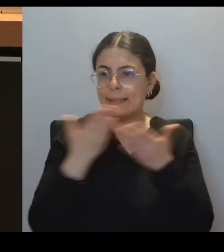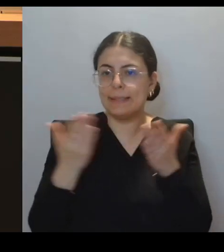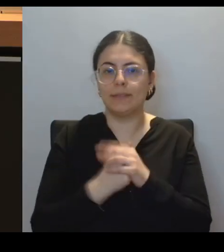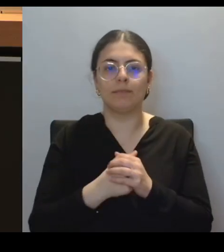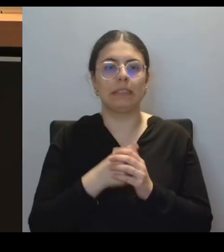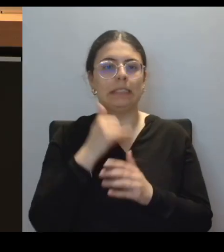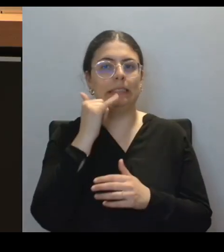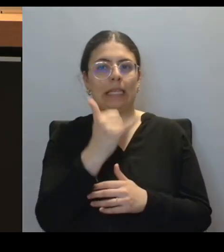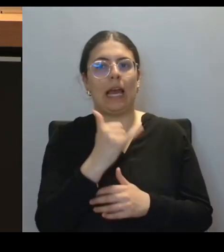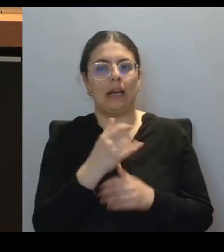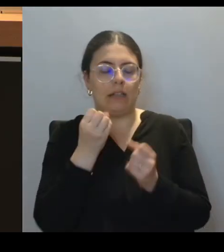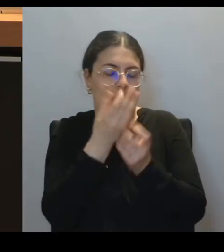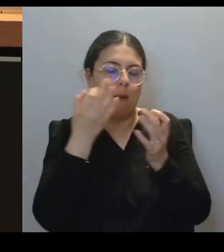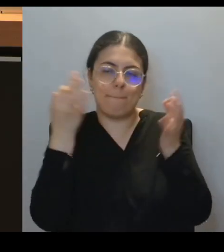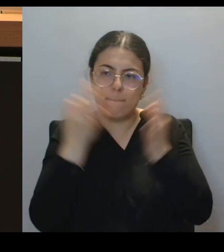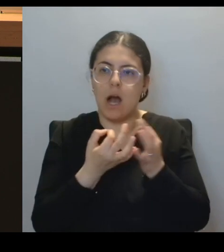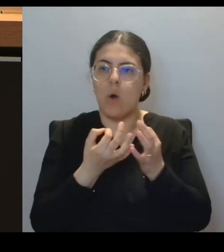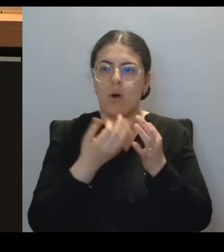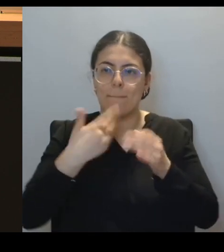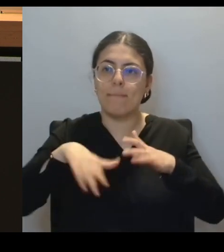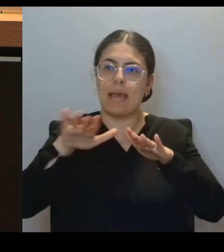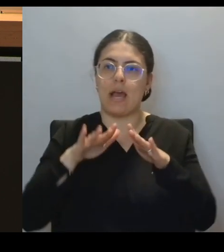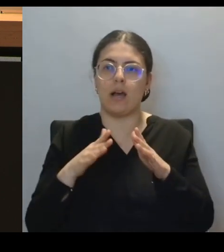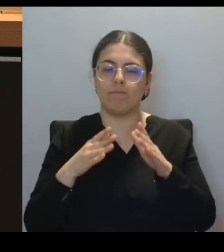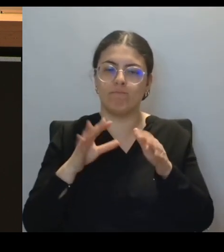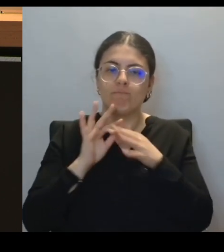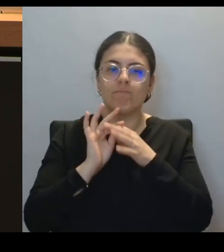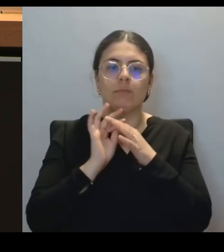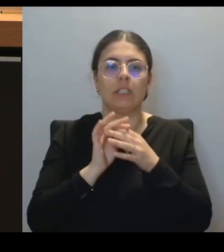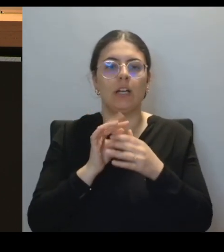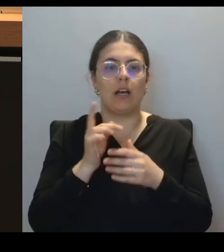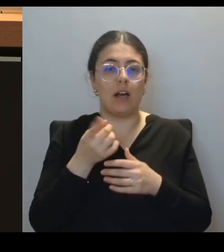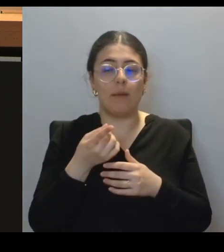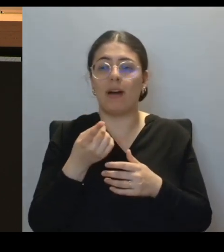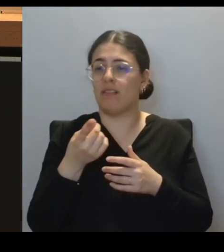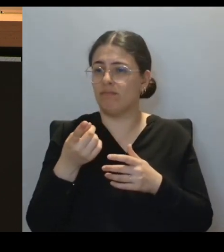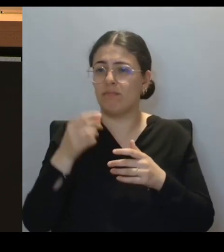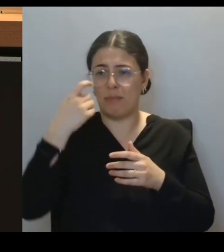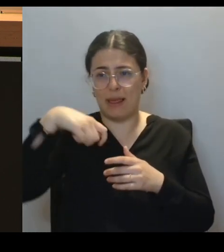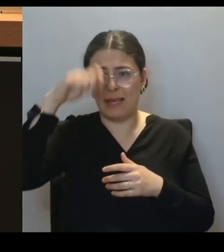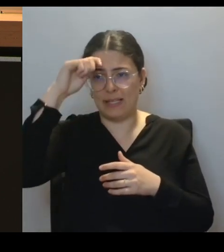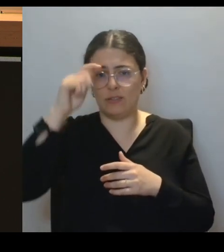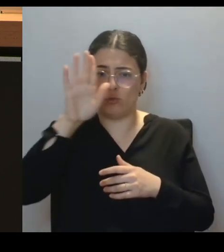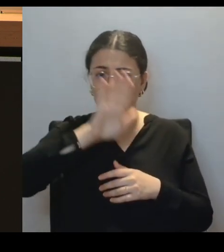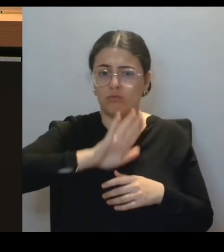Es ist nämlich Creative City in Deutschland. Das ist ganz wichtig. Erst mal Für Berlin ist durch seine